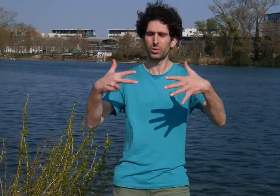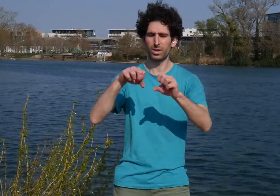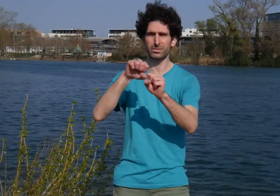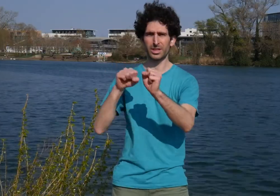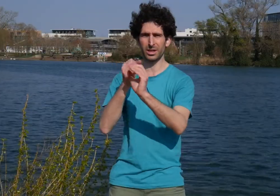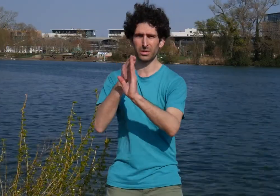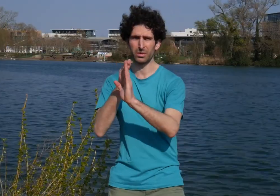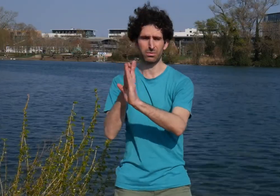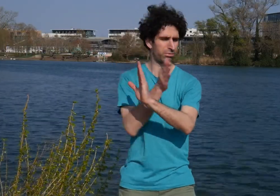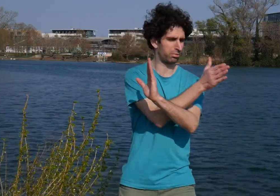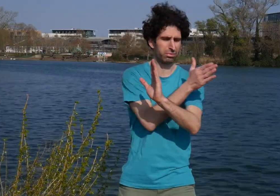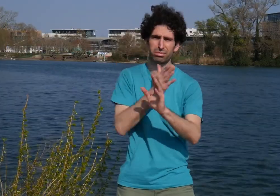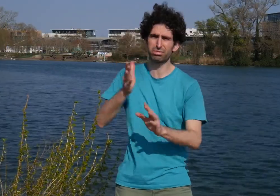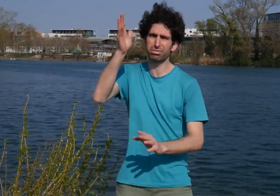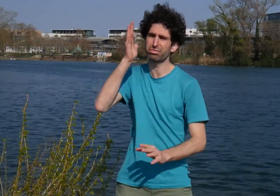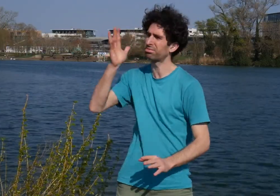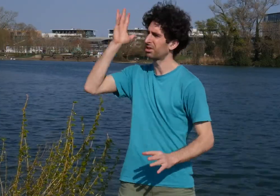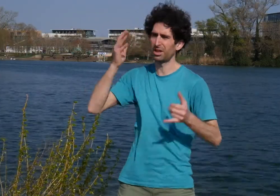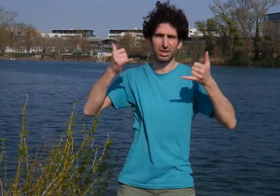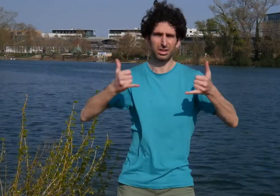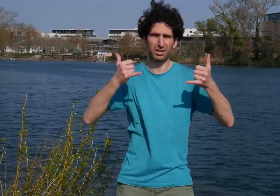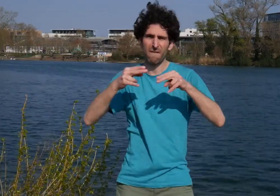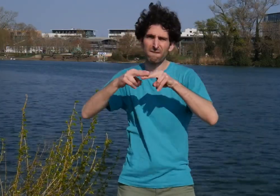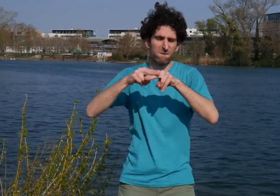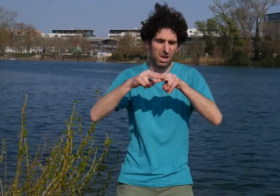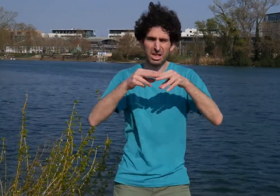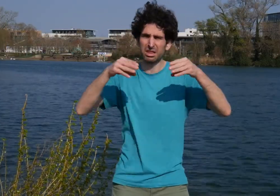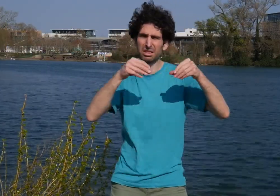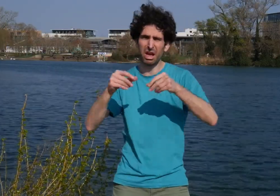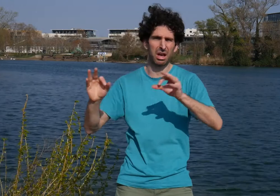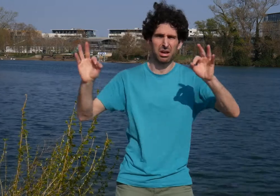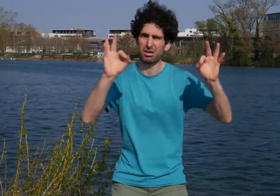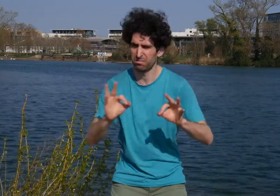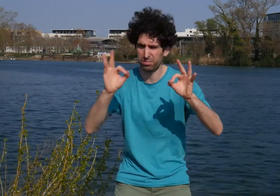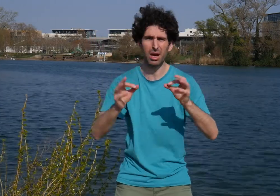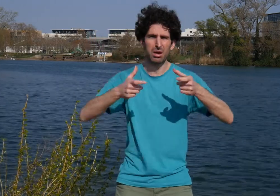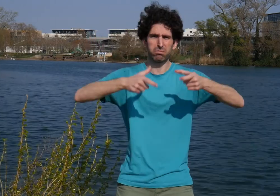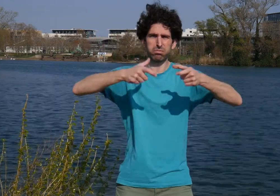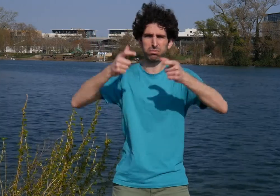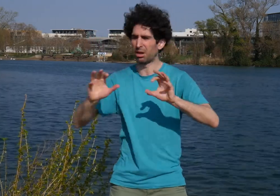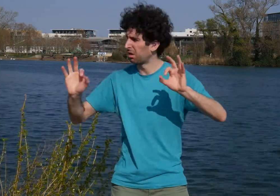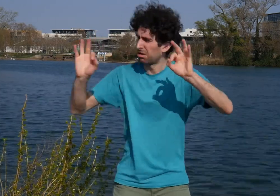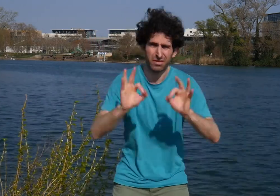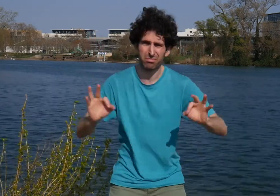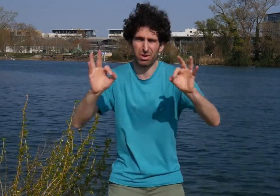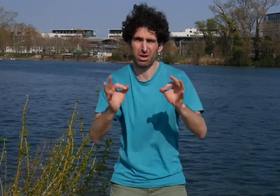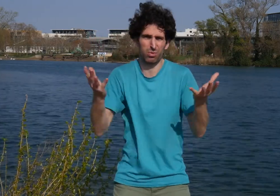Au 18ème siècle et avant, c'était vide. Il n'y avait pas de terres, pas de constructions.